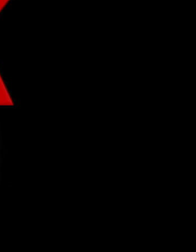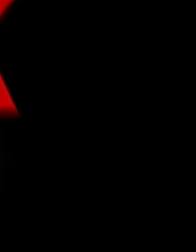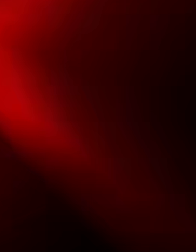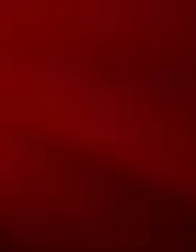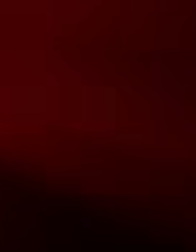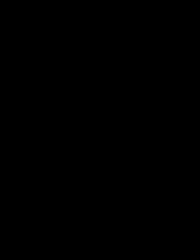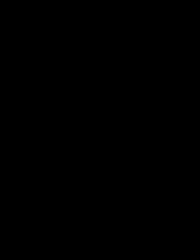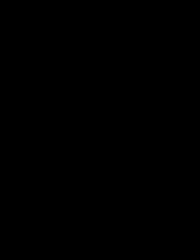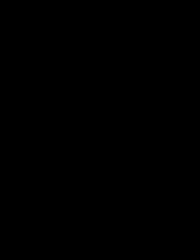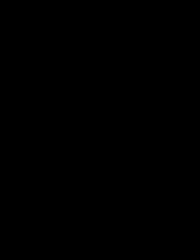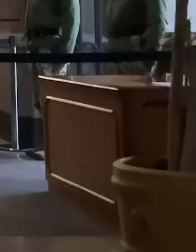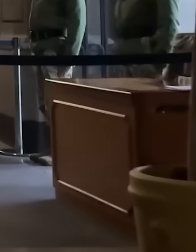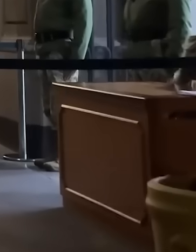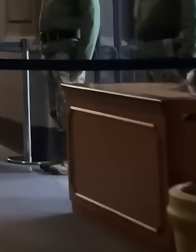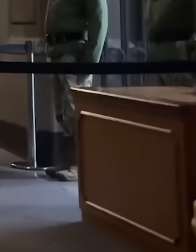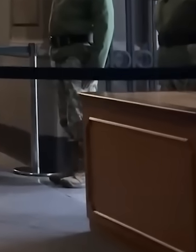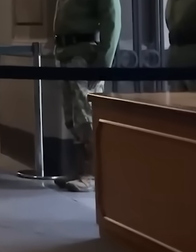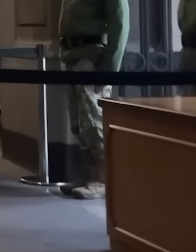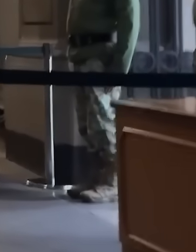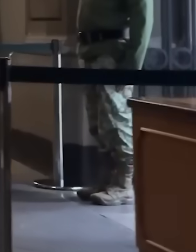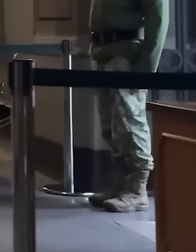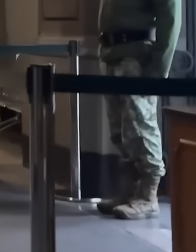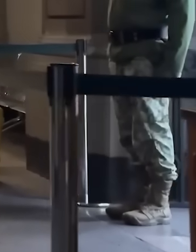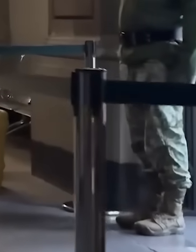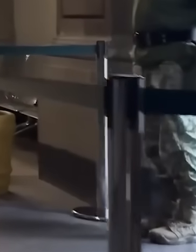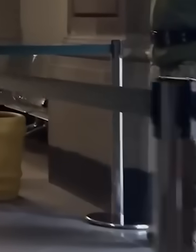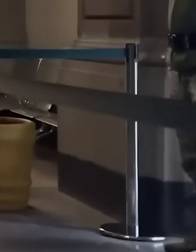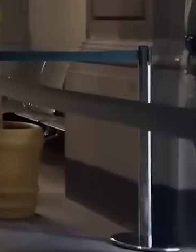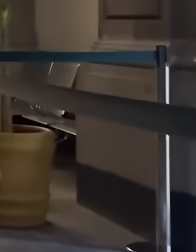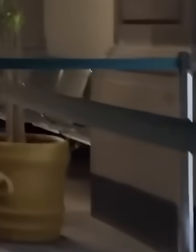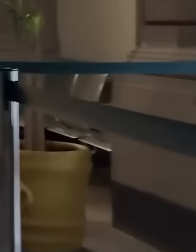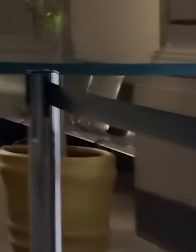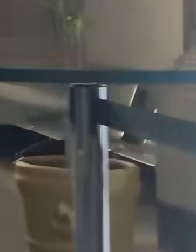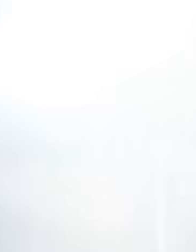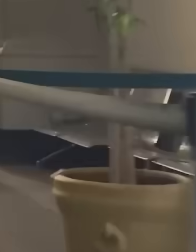[Música] [Aplausos] Se calienta la mañanera en Palacio Nacional con la renuncia del fiscal